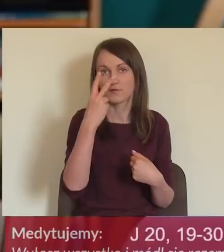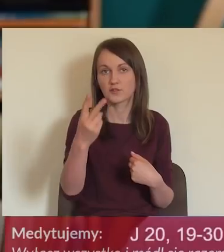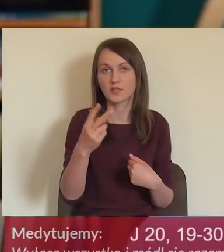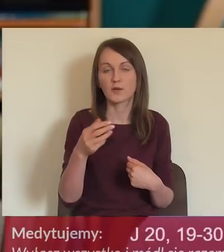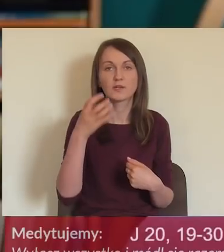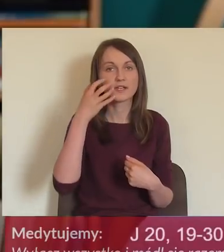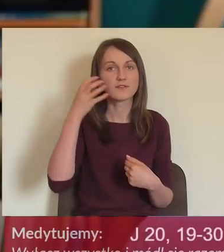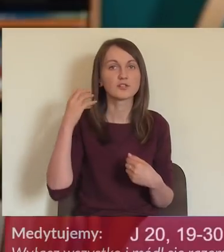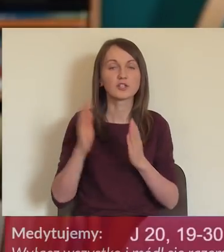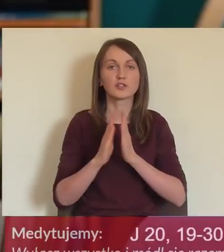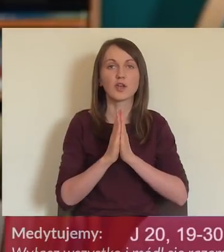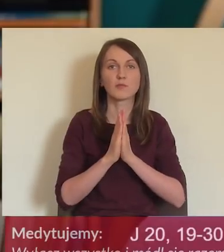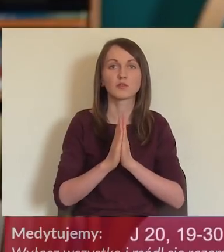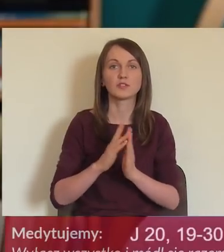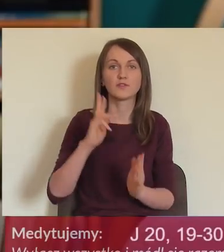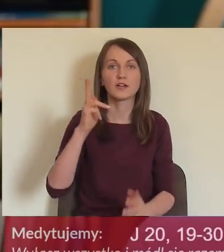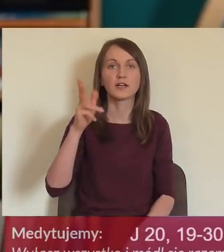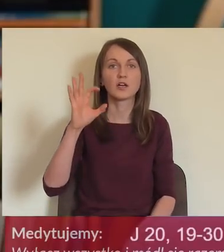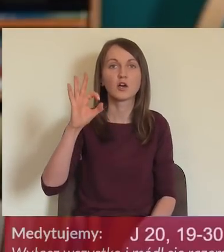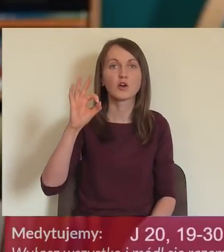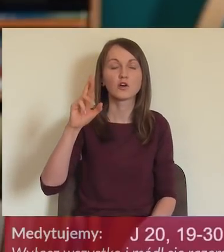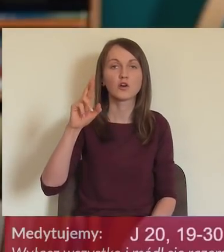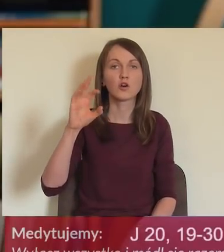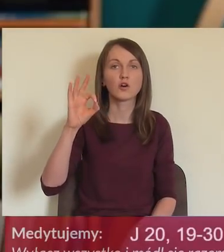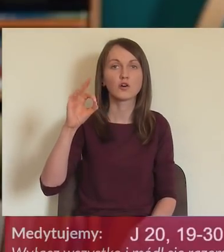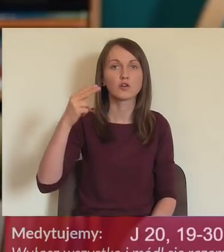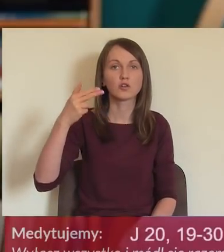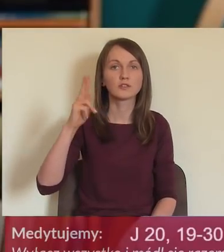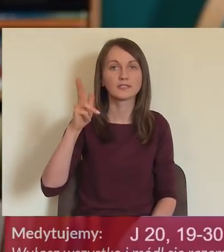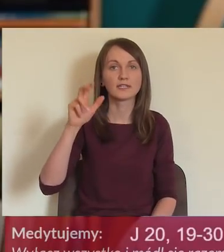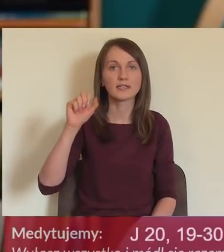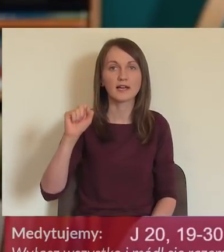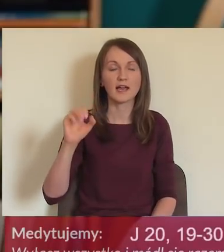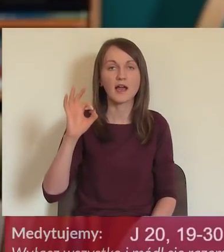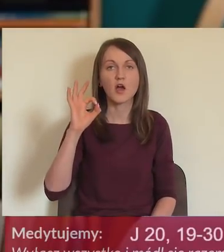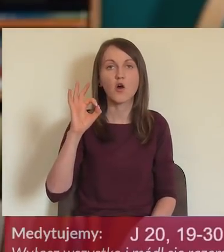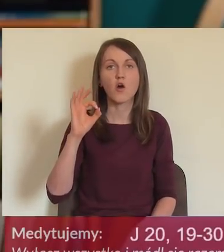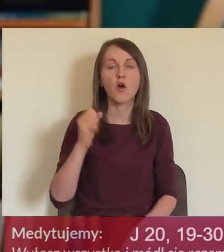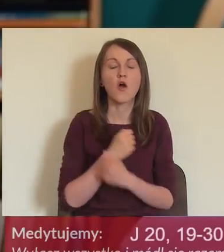na naszym profilu facebookowym, to była Koronka do Miłosierdzia Bożego